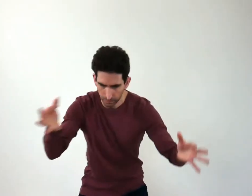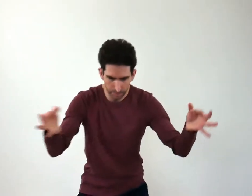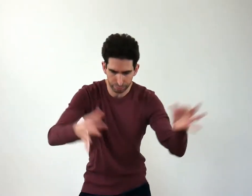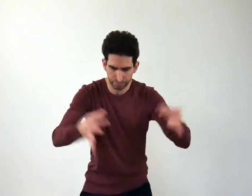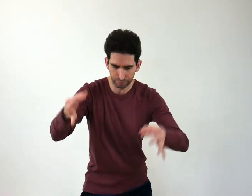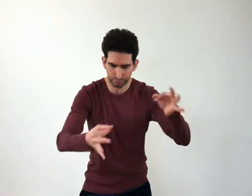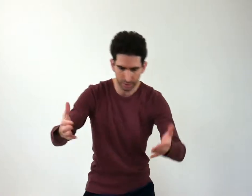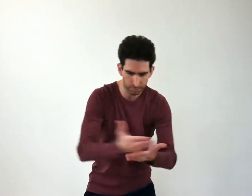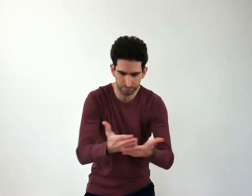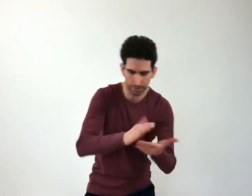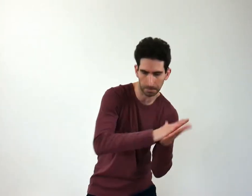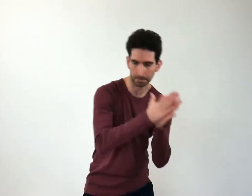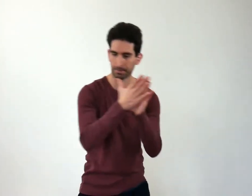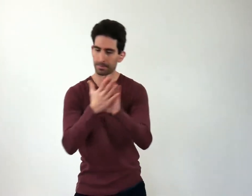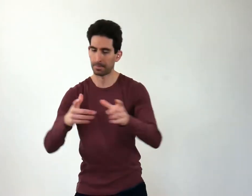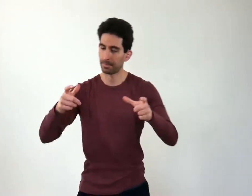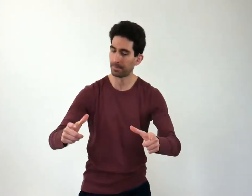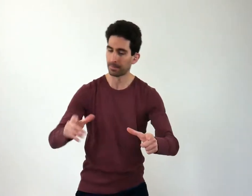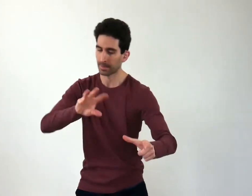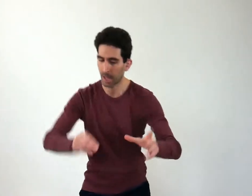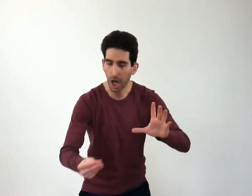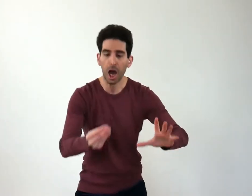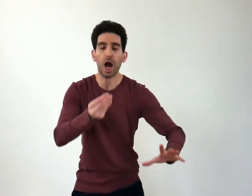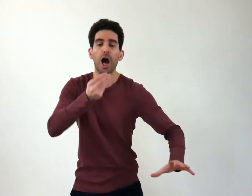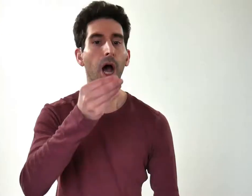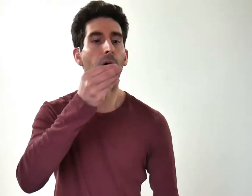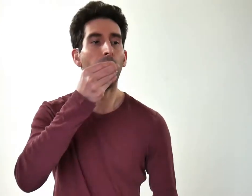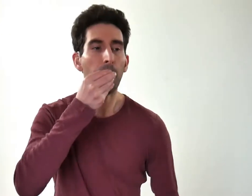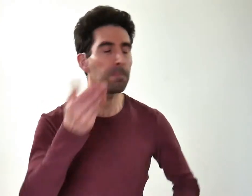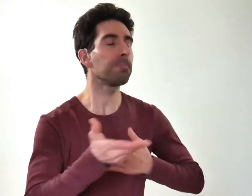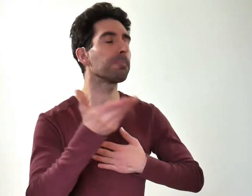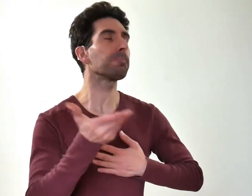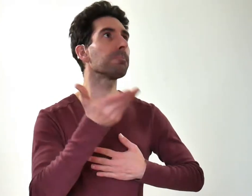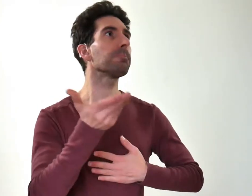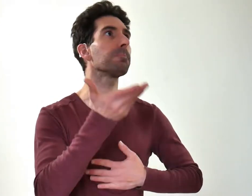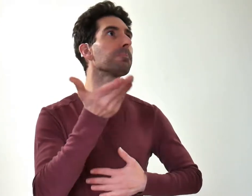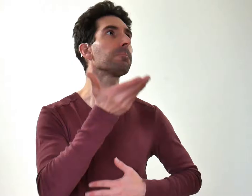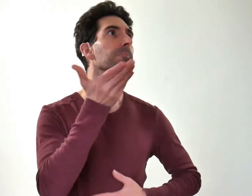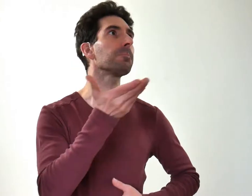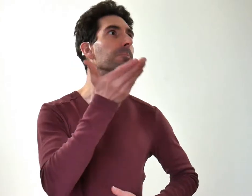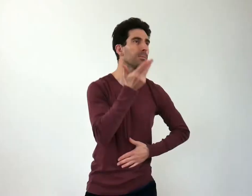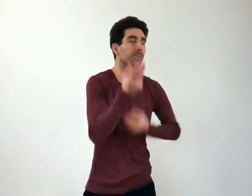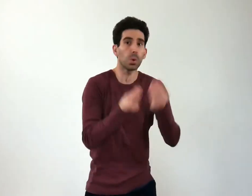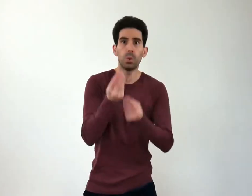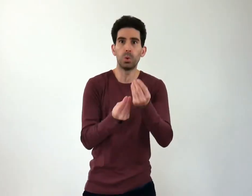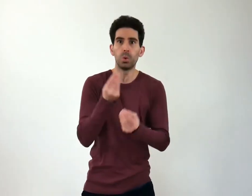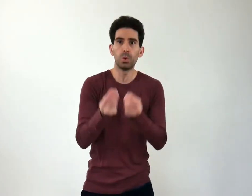un plat est préparé. *Mmmmmh, délicieux* Ou bien...